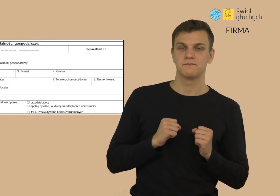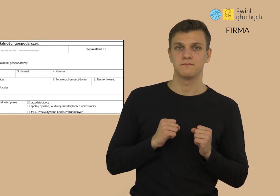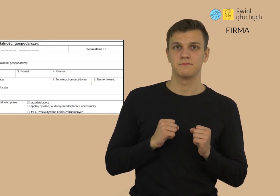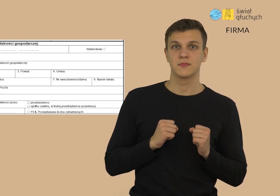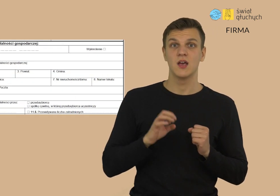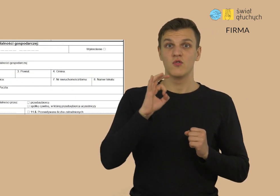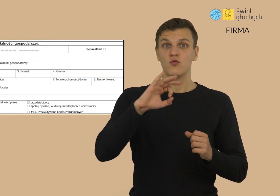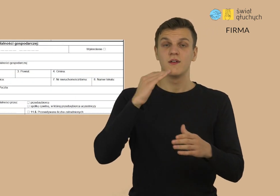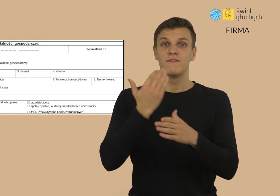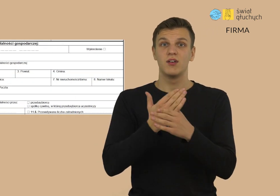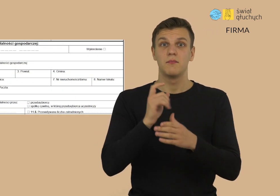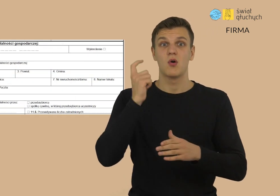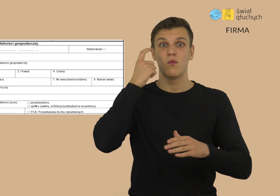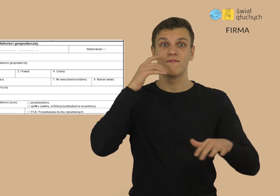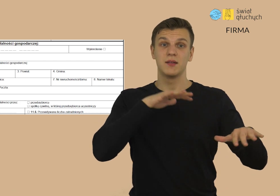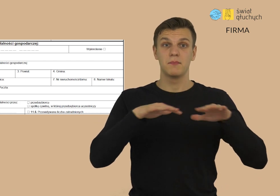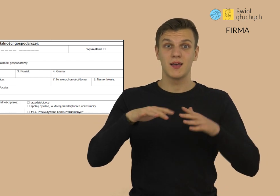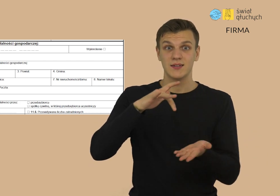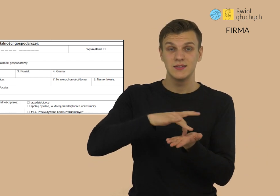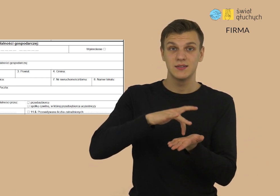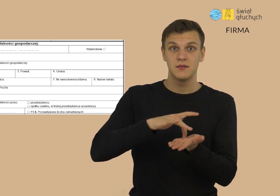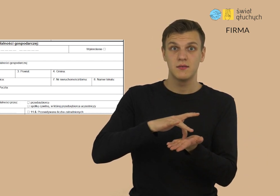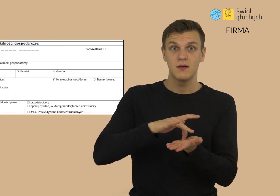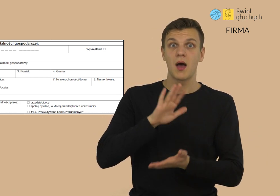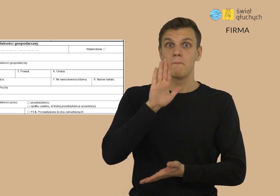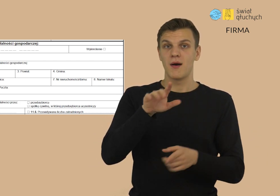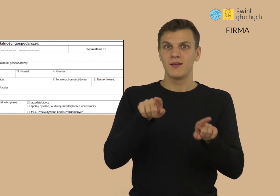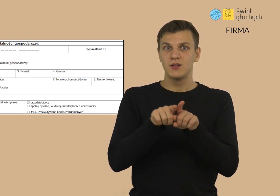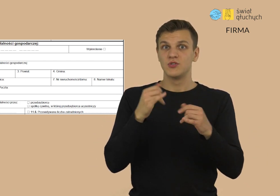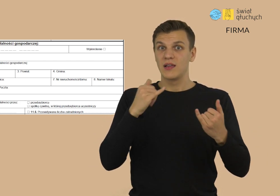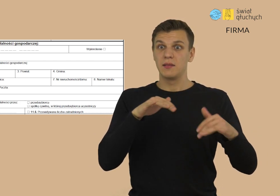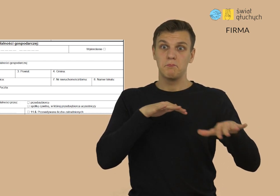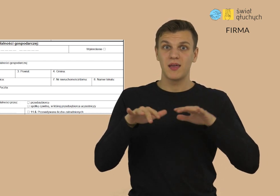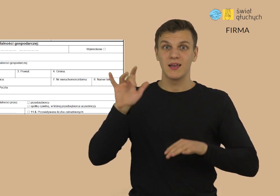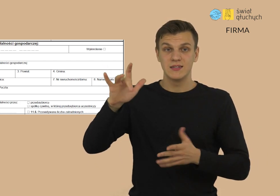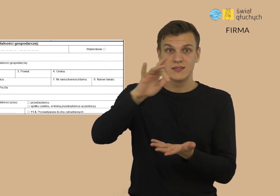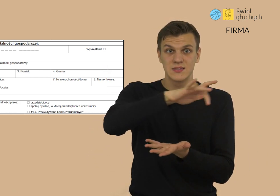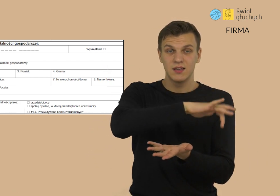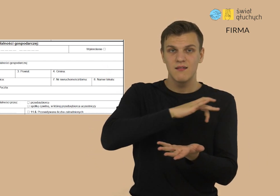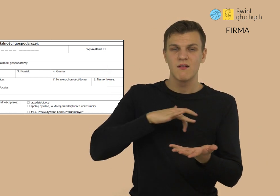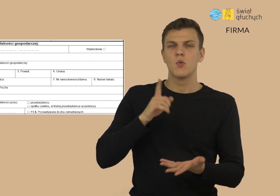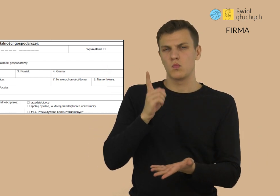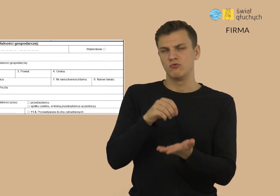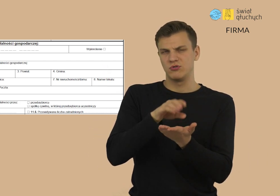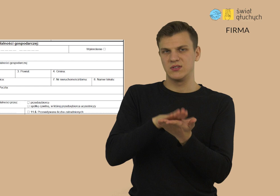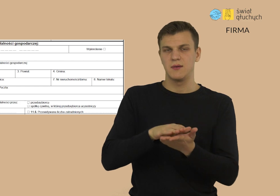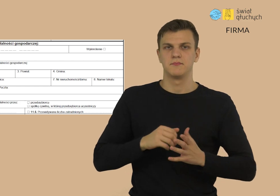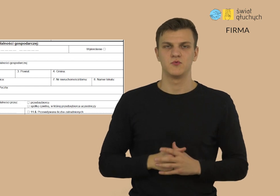11. Dodatkowe miejsce wykonywania działalności gospodarczej.